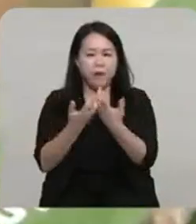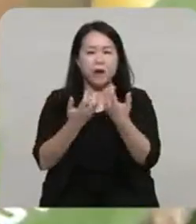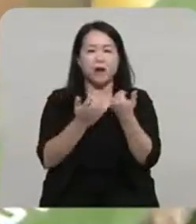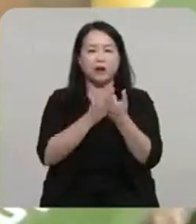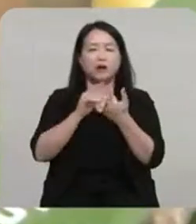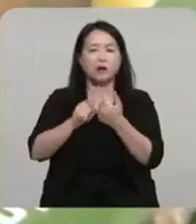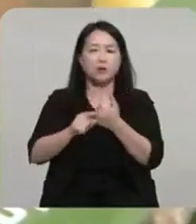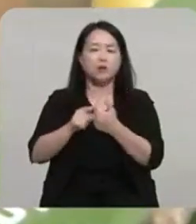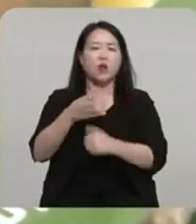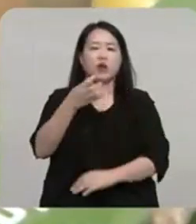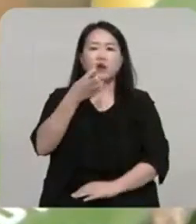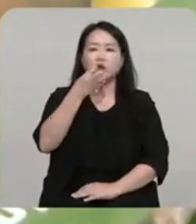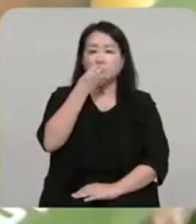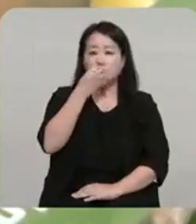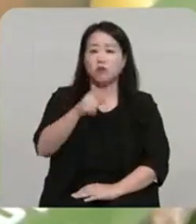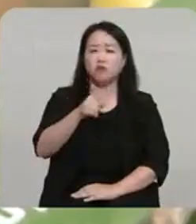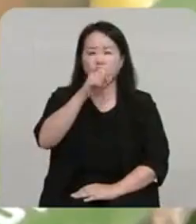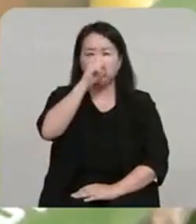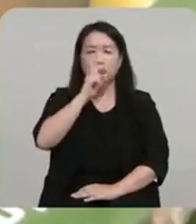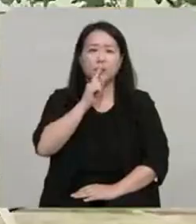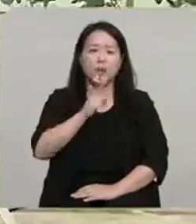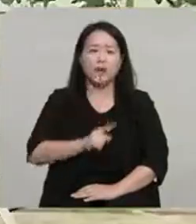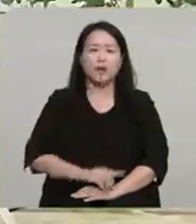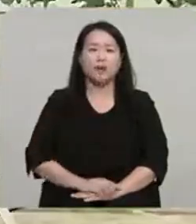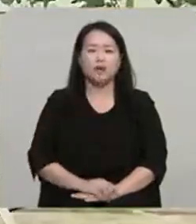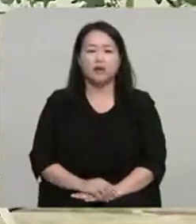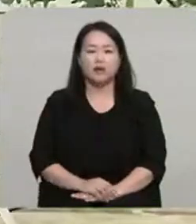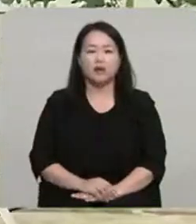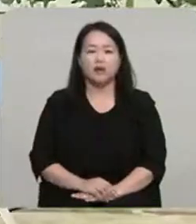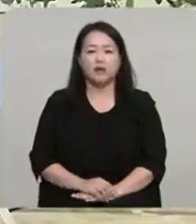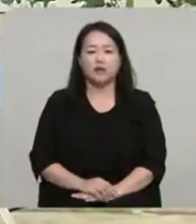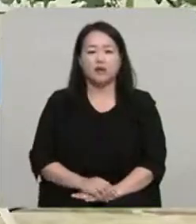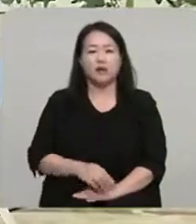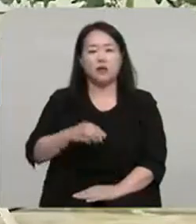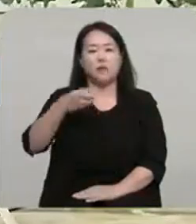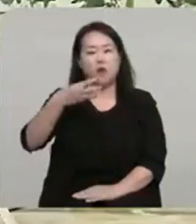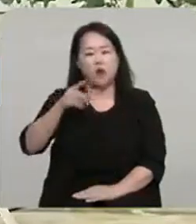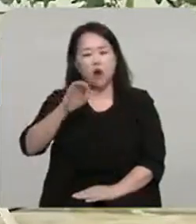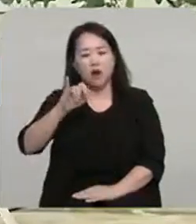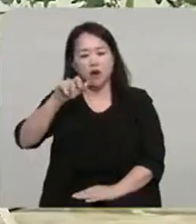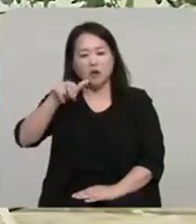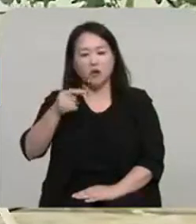으로 손색이 없다고 설명합니다. 정효봉/농촌진흥청 채소과 연구사 : 라이코펜 루테인뿐만 아니라 각종